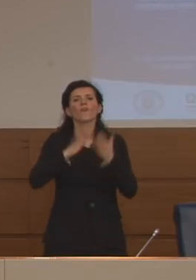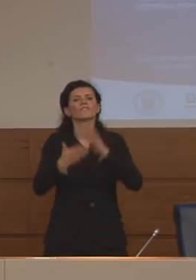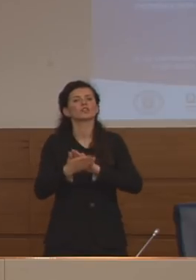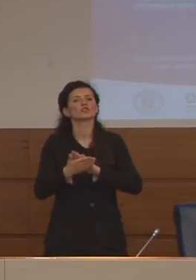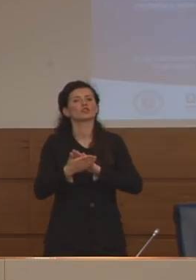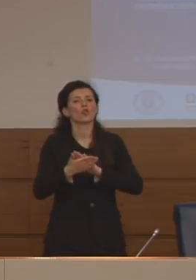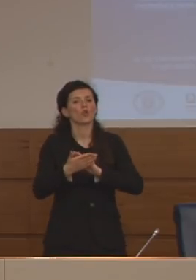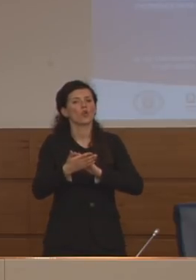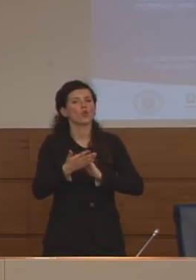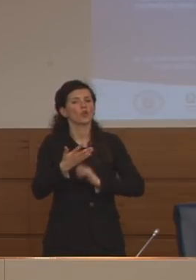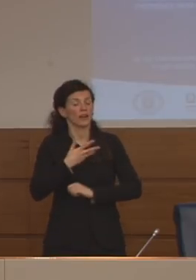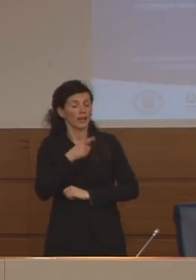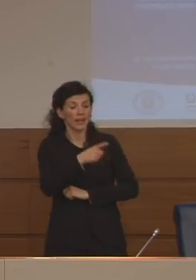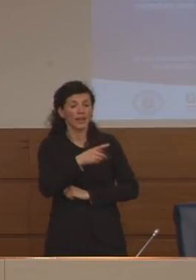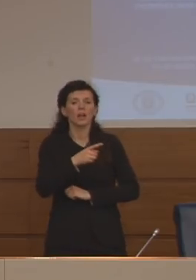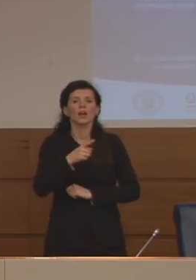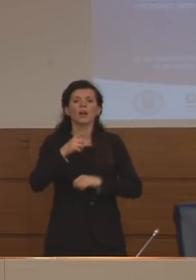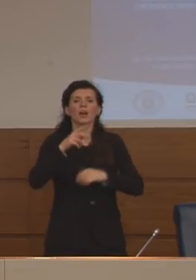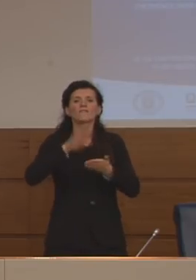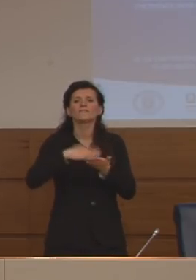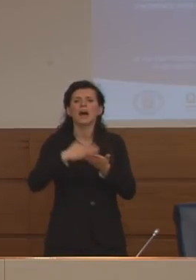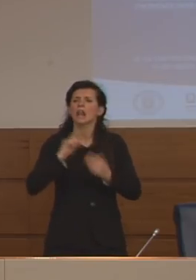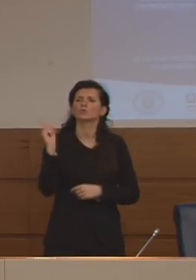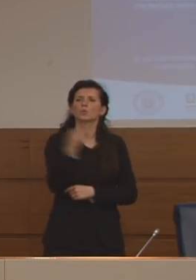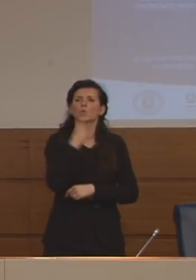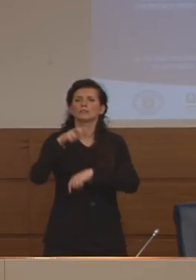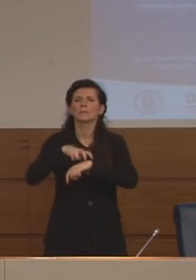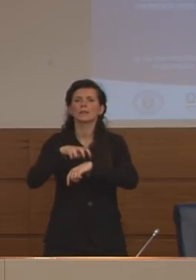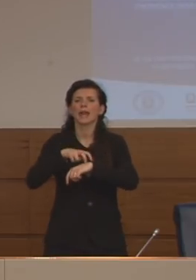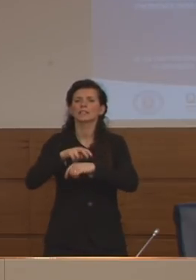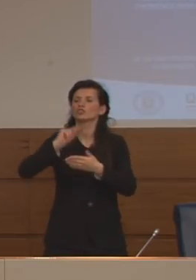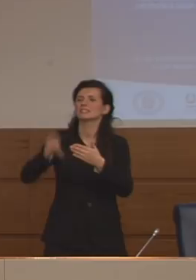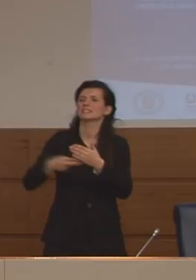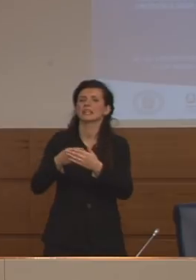all'Ordine dei Medici. Sennò si rischia che anche qualcuno che non lavora più o